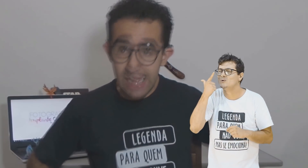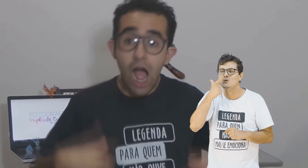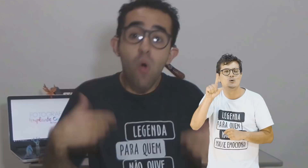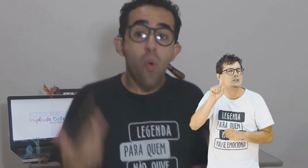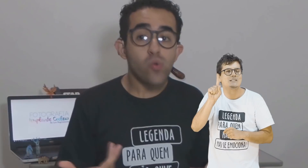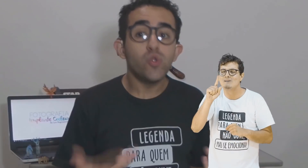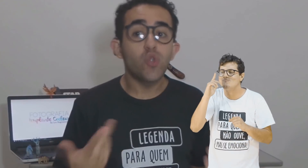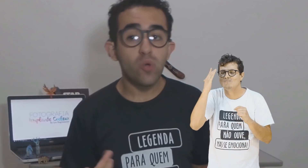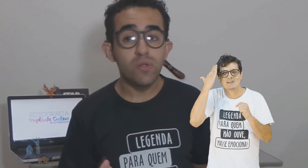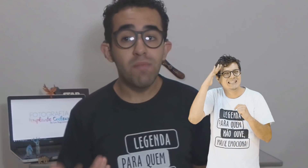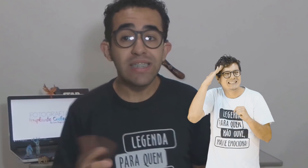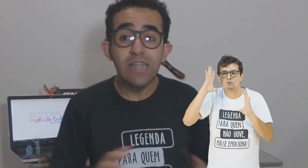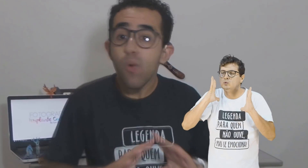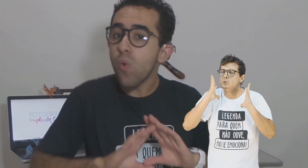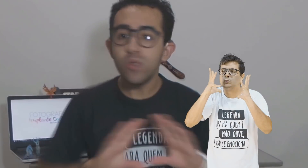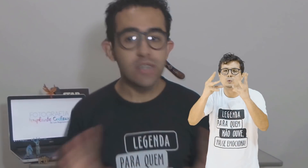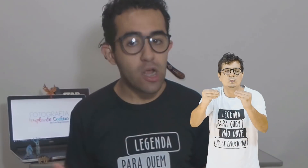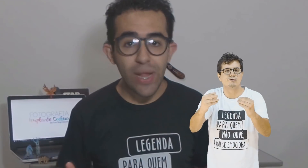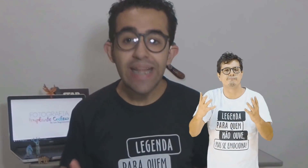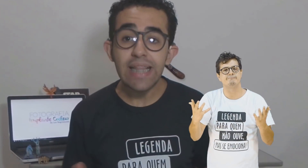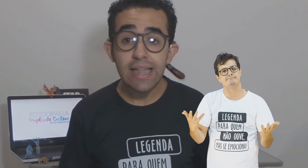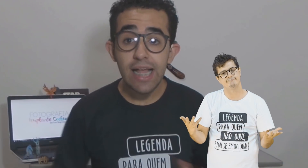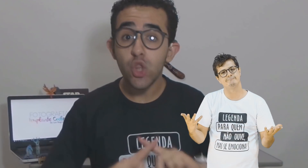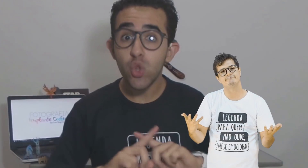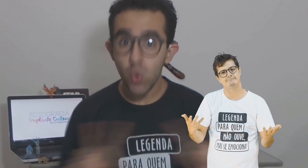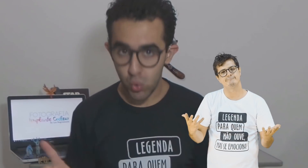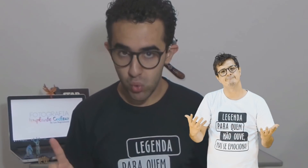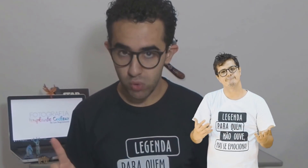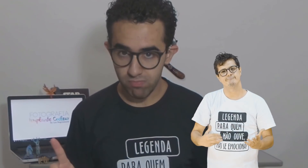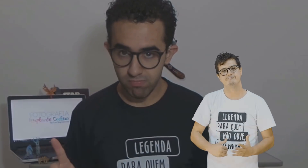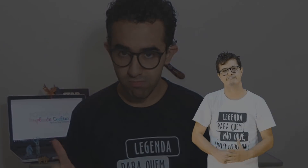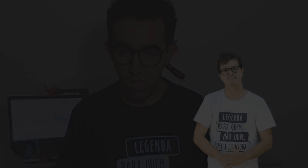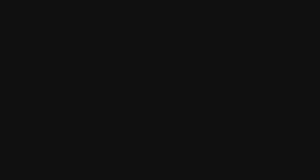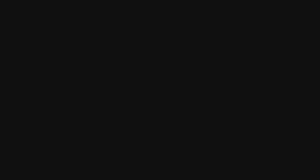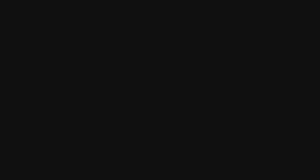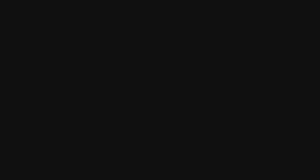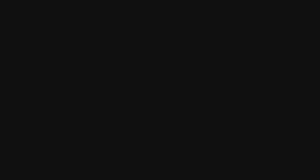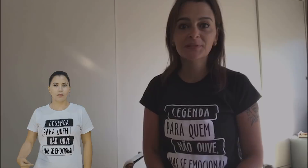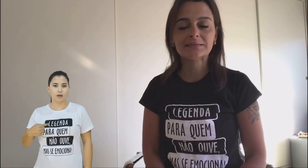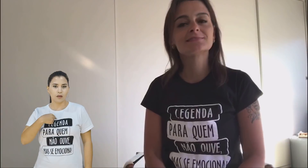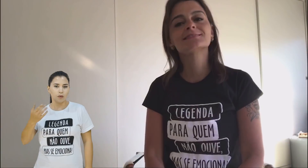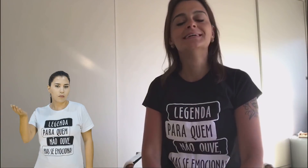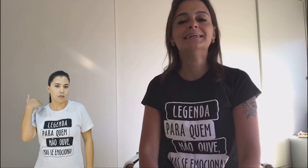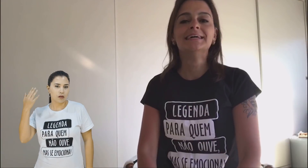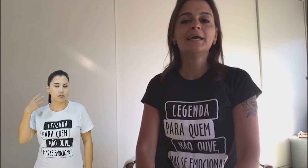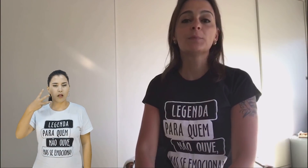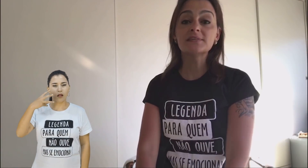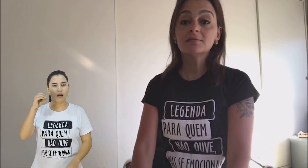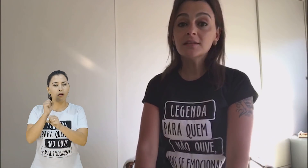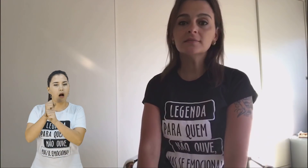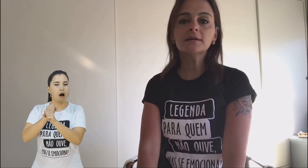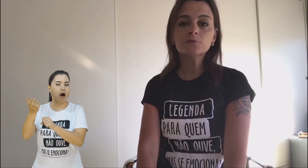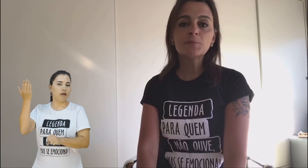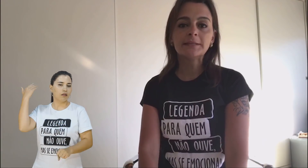E alguns sons, mas não consigo entender tudo. [Paula] Passei 30 anos